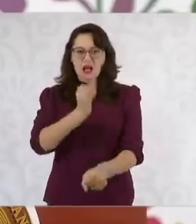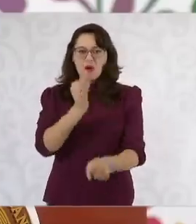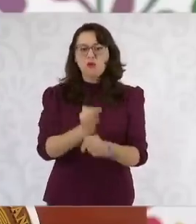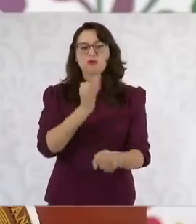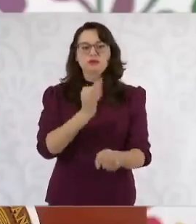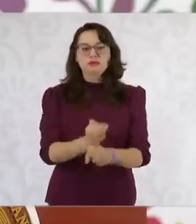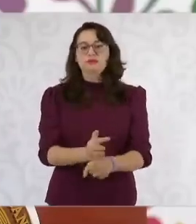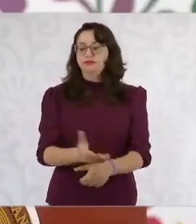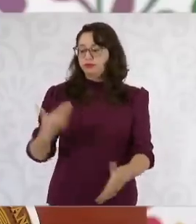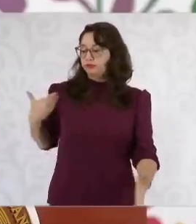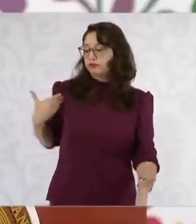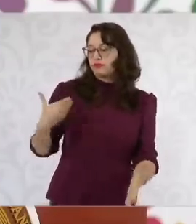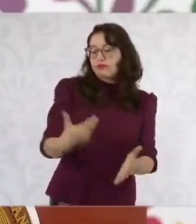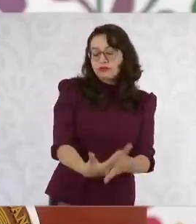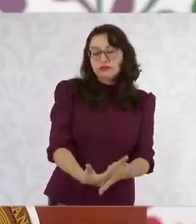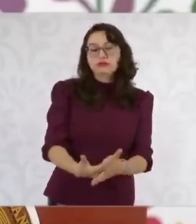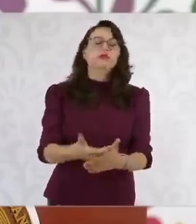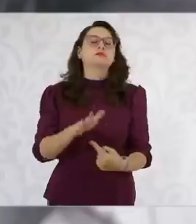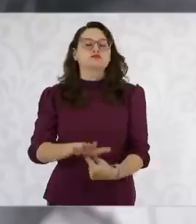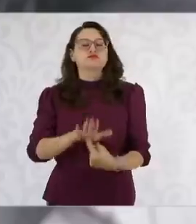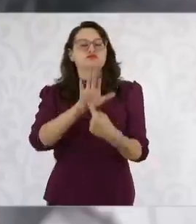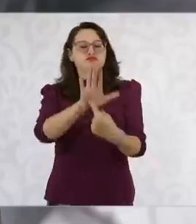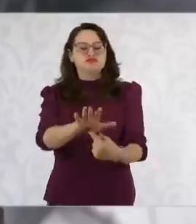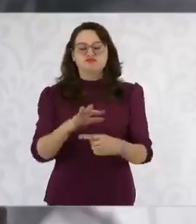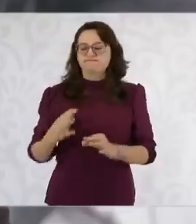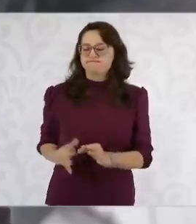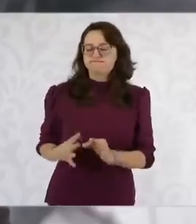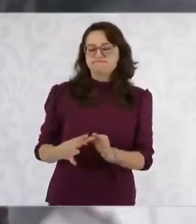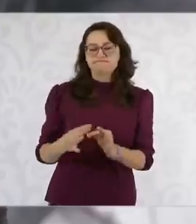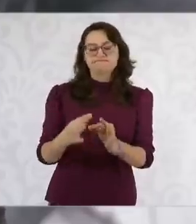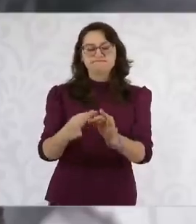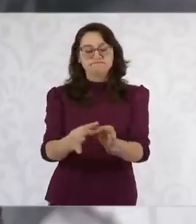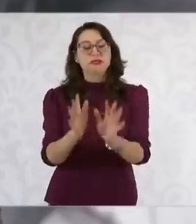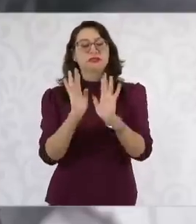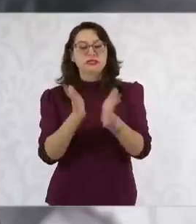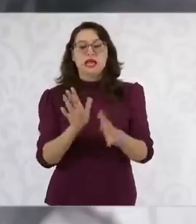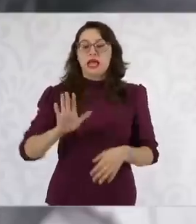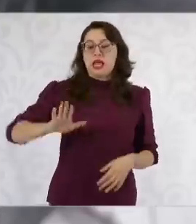obtenido los siguientes resultados como fue antes mencionado de acuerdo con cifras del ineji de